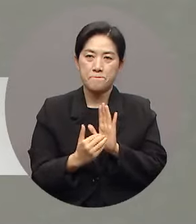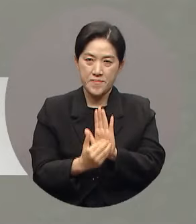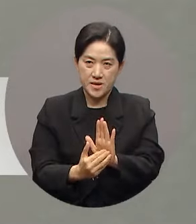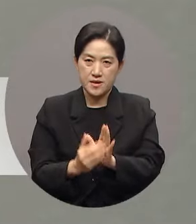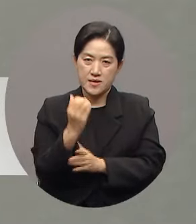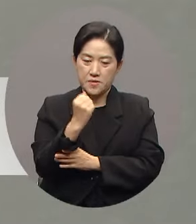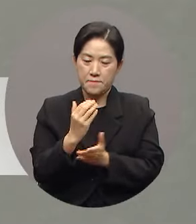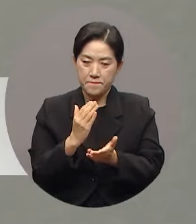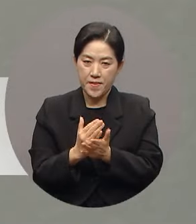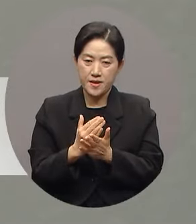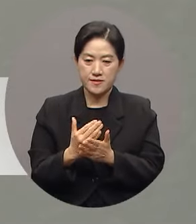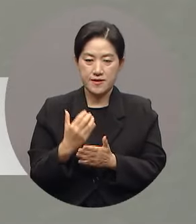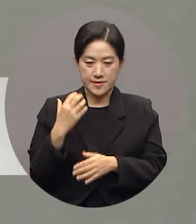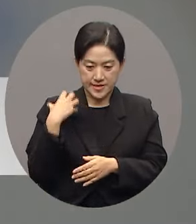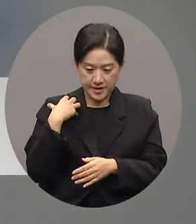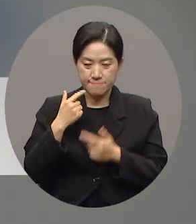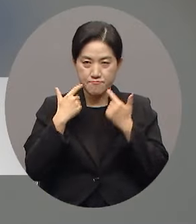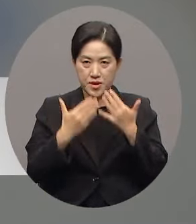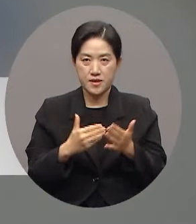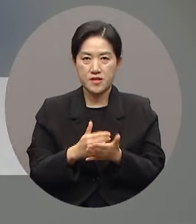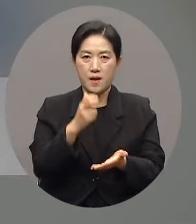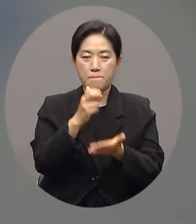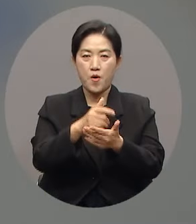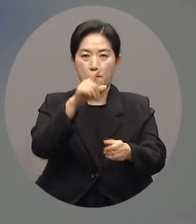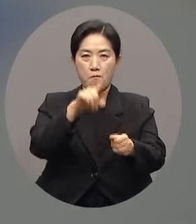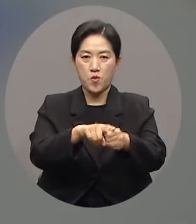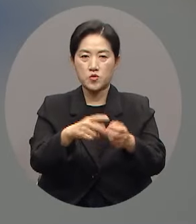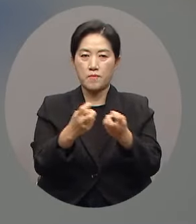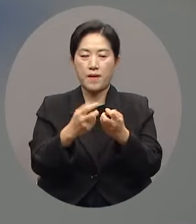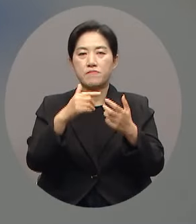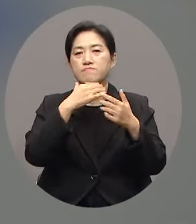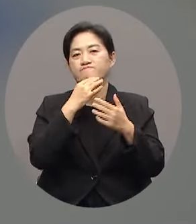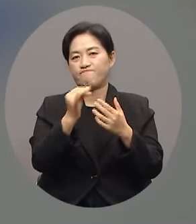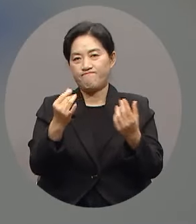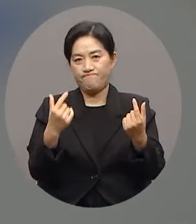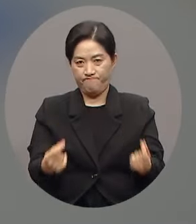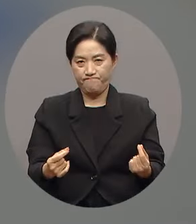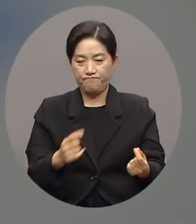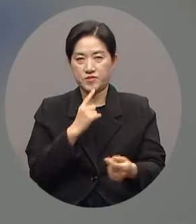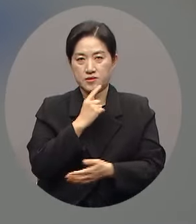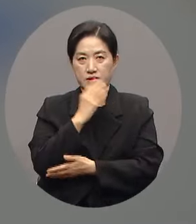오염 가능성을 줄이고 책임 소재를 명확히 할 수 있다며 입법 목적과 수단이 정당하다고 판단했습니다.